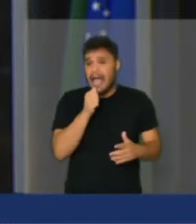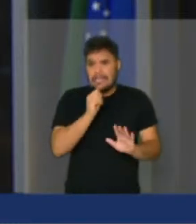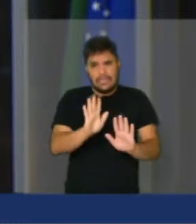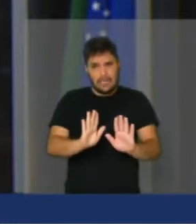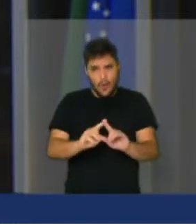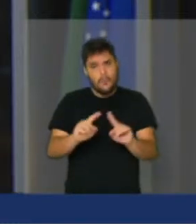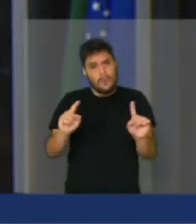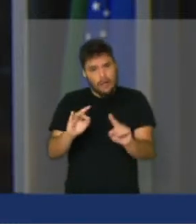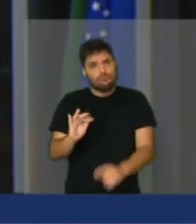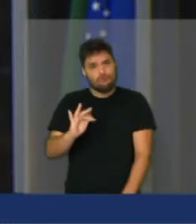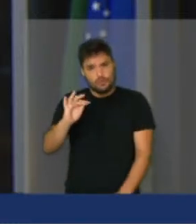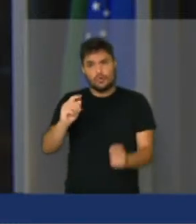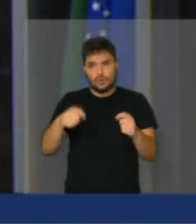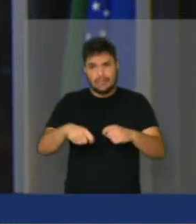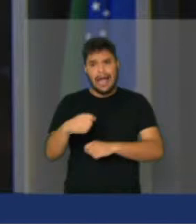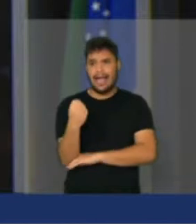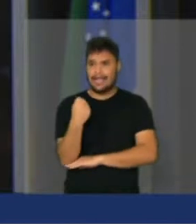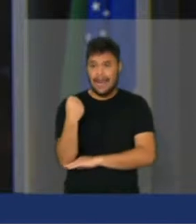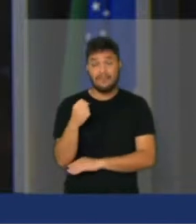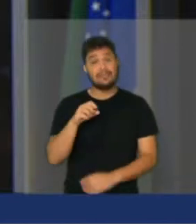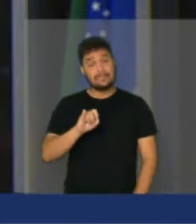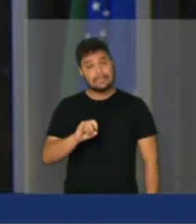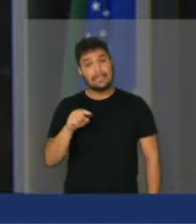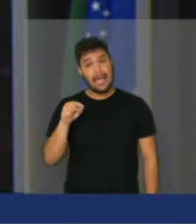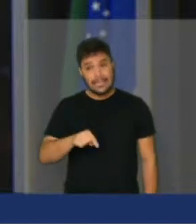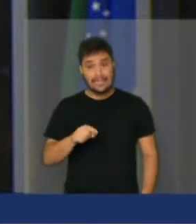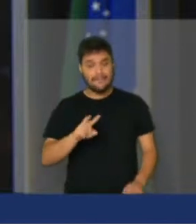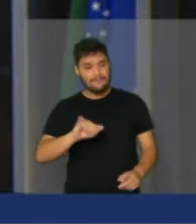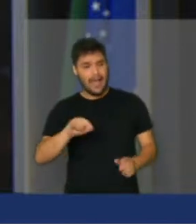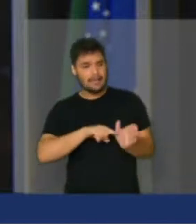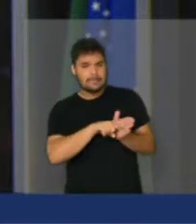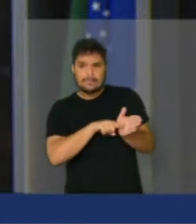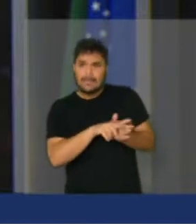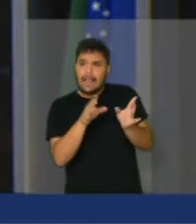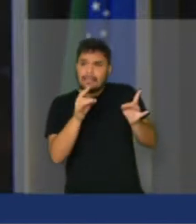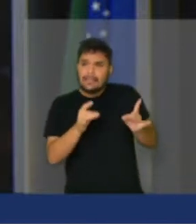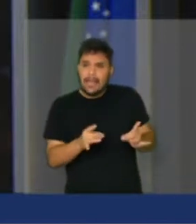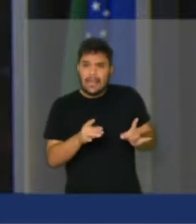QUANDO NÓS DETALHARMOS AS CONTAS NO EXTERIOR, MOVIMENTADAS E OS BENEFÍCIOS QUE FORAM GERADOS BASEADOS NO